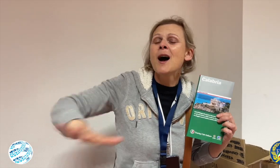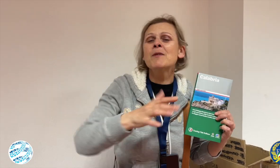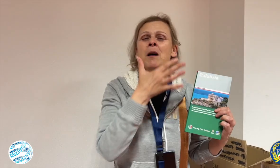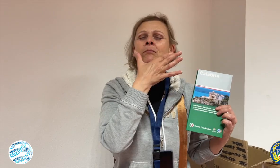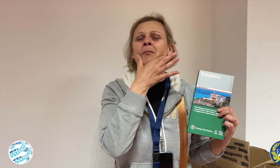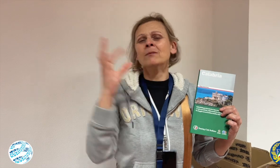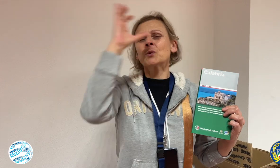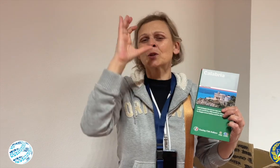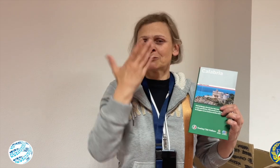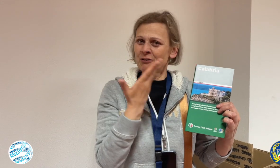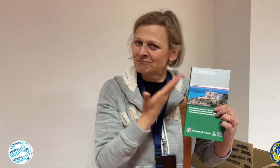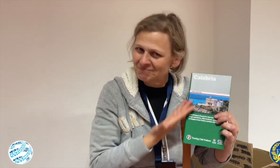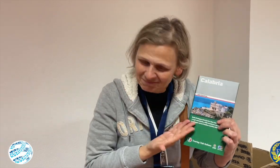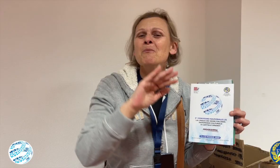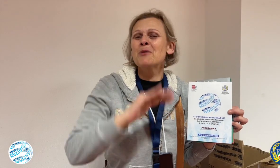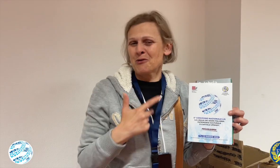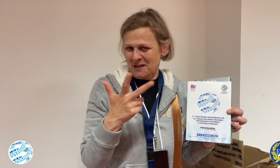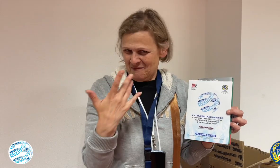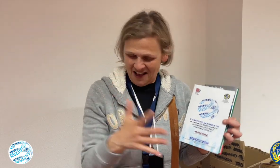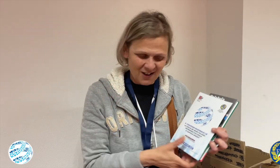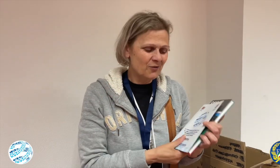e una guida turistica di questa splendida regione che è la Calabria.